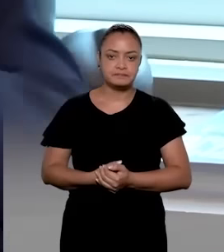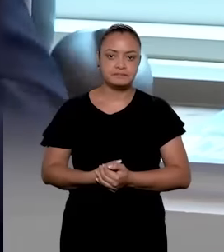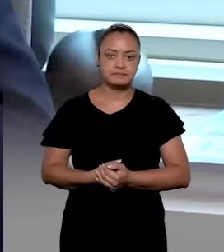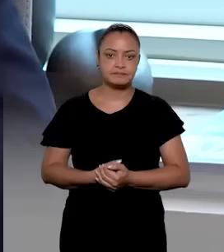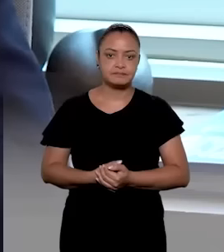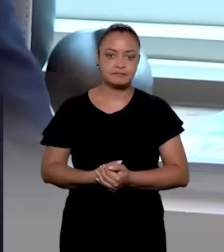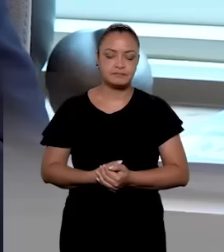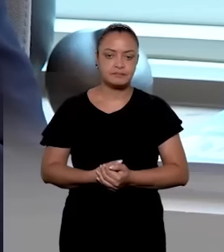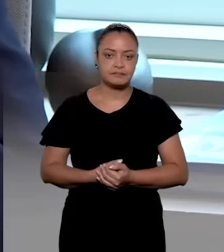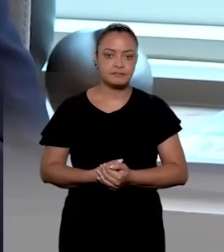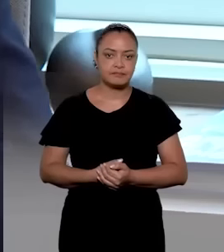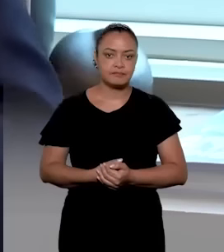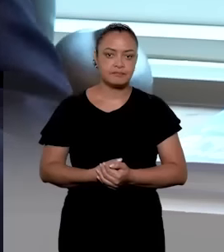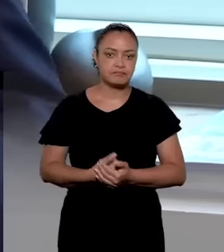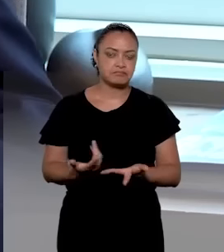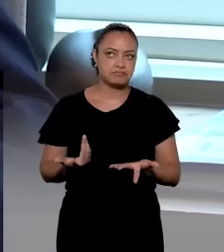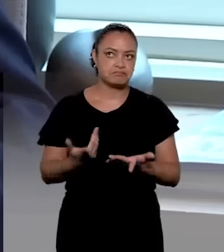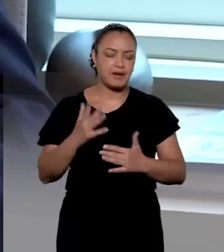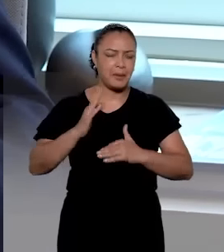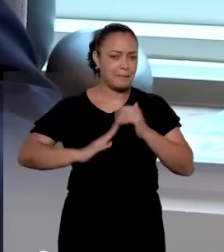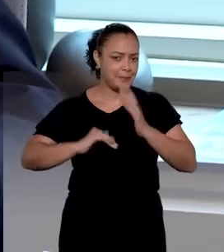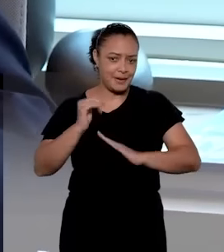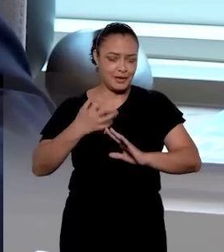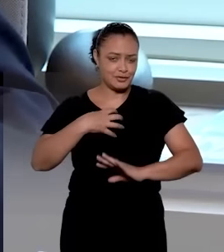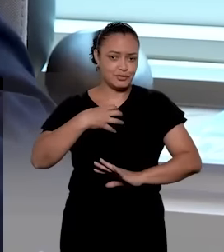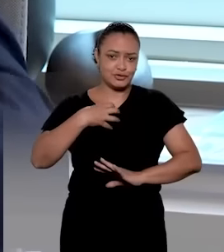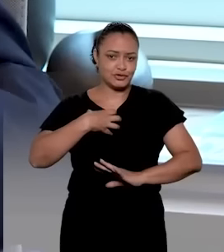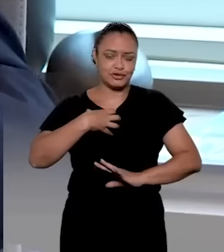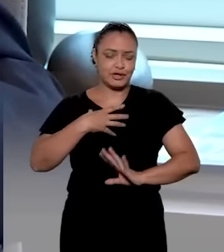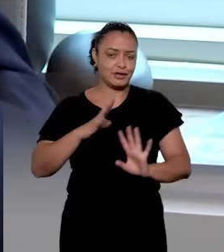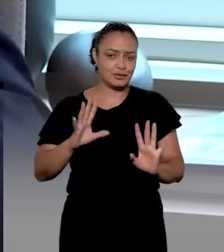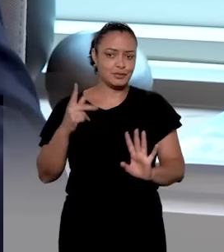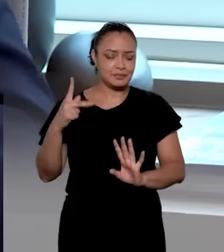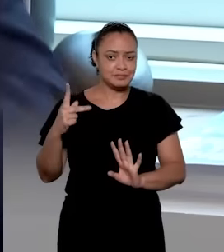fazendo aqui. Nós estamos fazendo isso aqui.” Uma coisa muito pragmática, sem nenhum